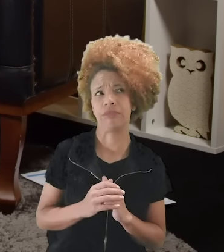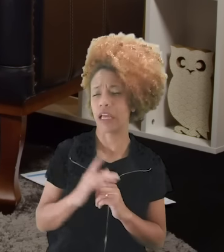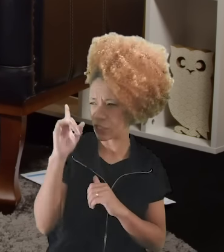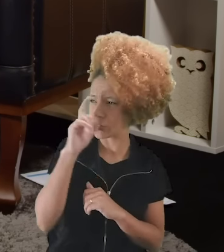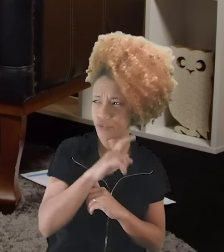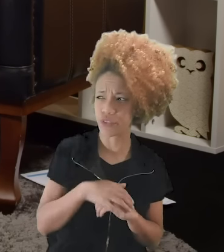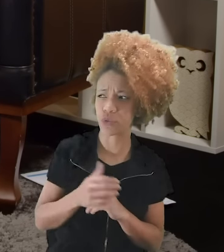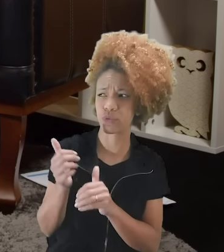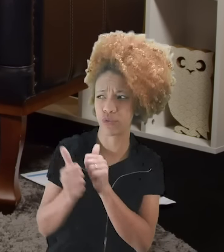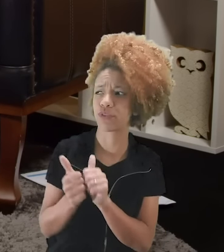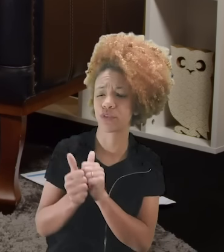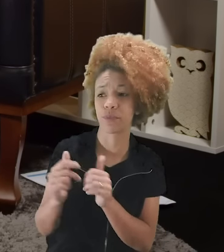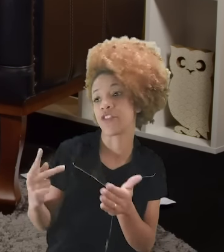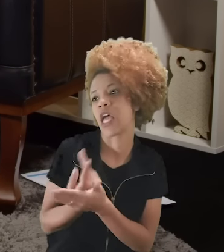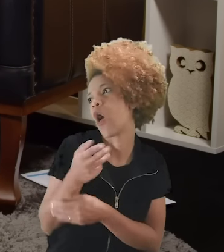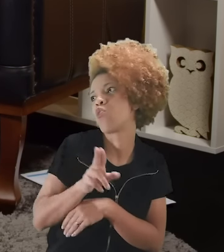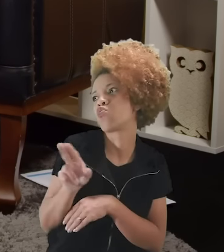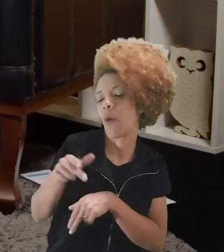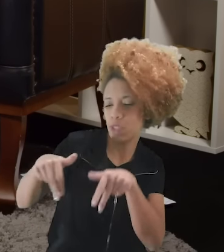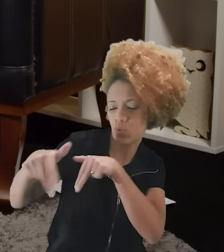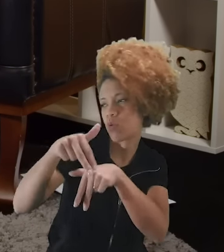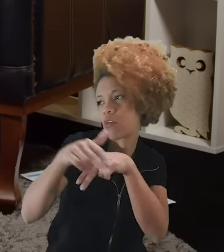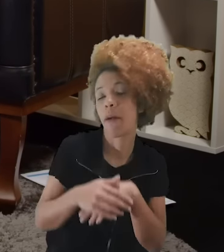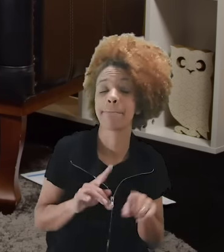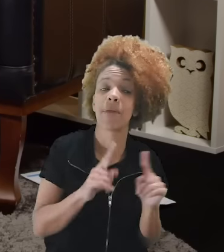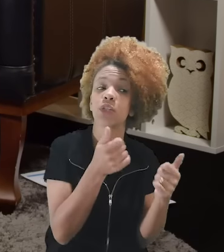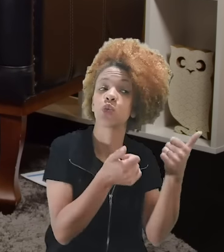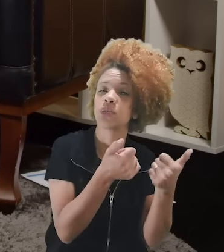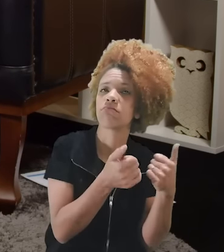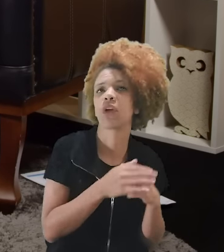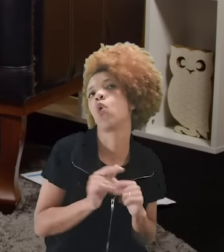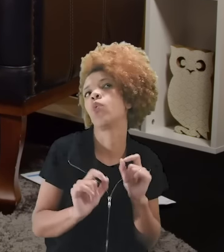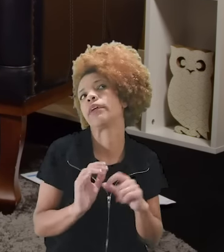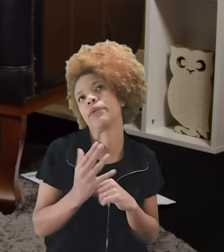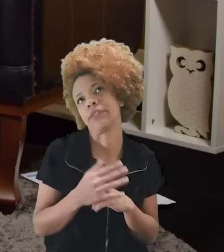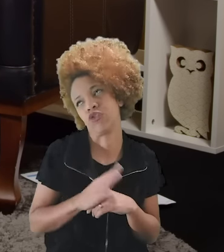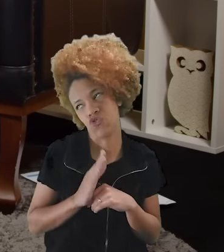muito difícil mesmo bom você você errar o nome eu acho que assim nos games o que aconteceu já